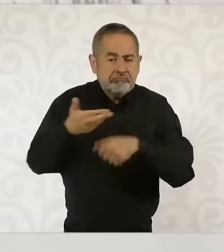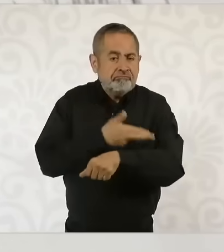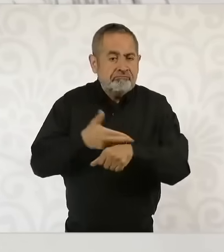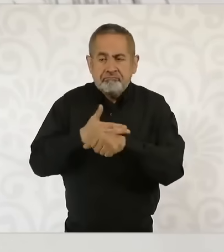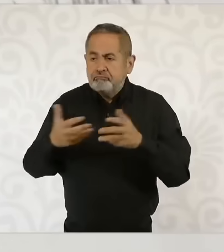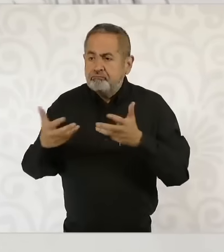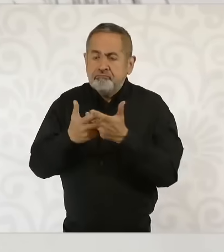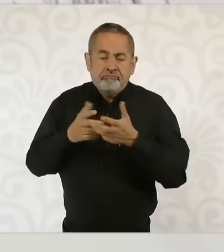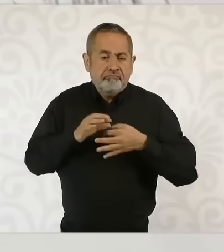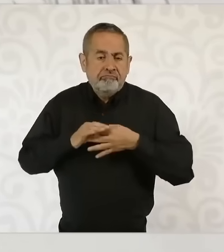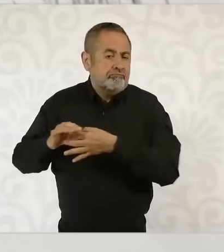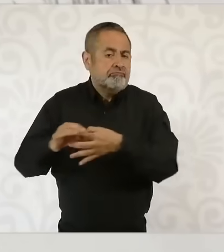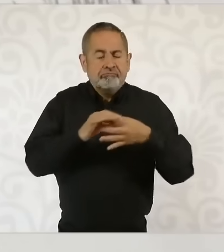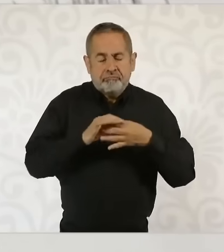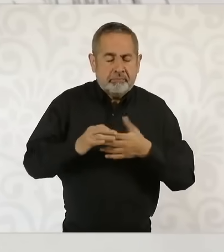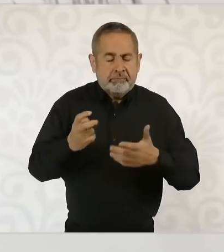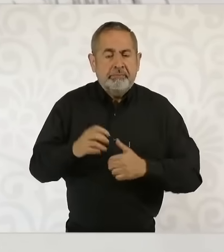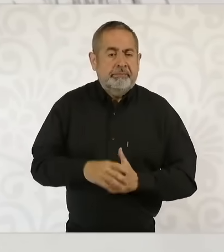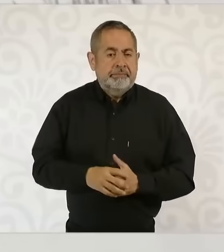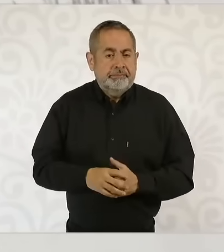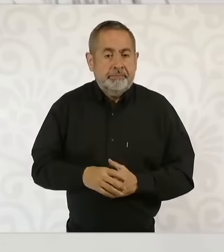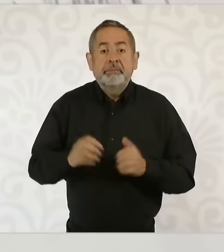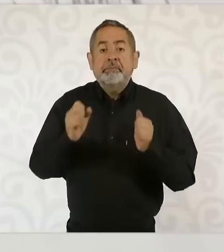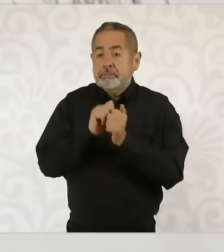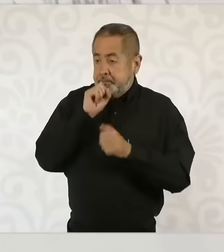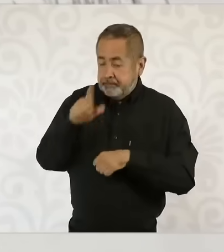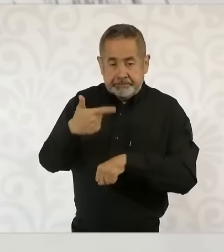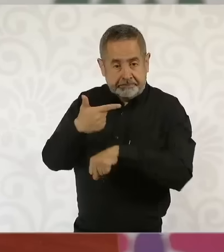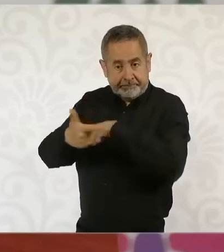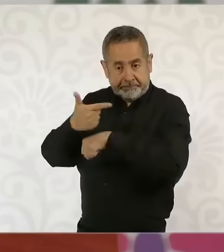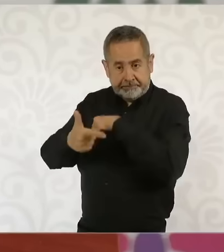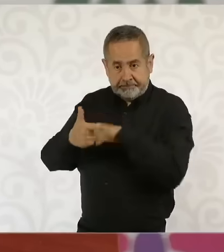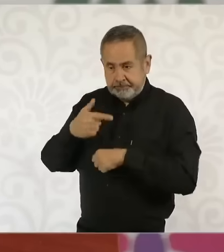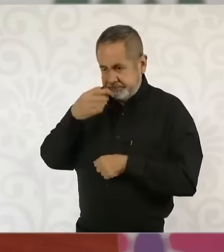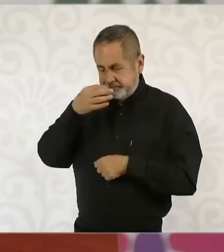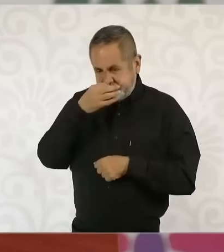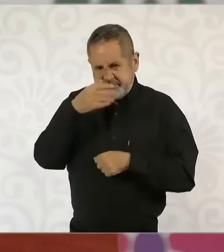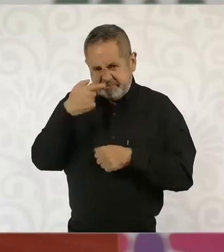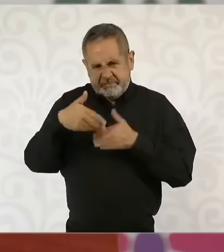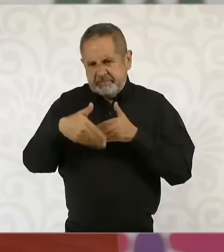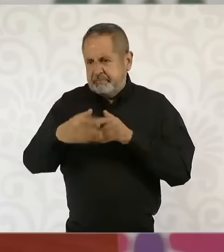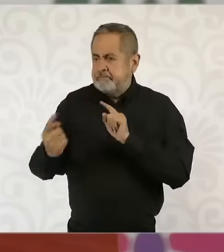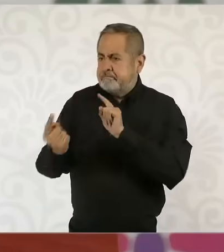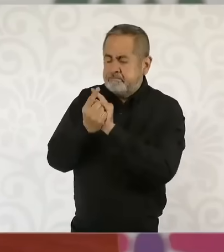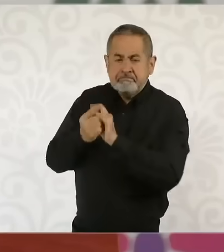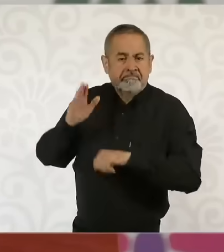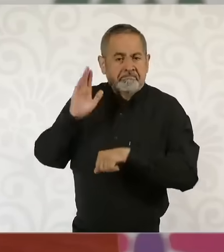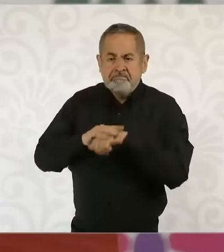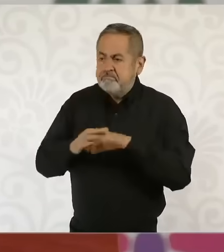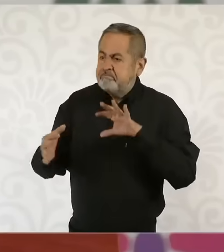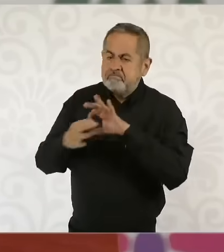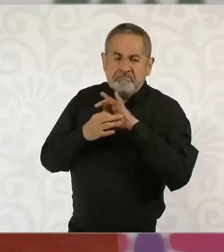y de distinto tipo. con Guatemala. Nos vamos a ver ahora para el tema de pues mayor coordinación,